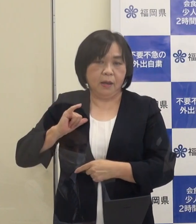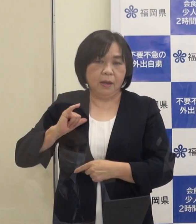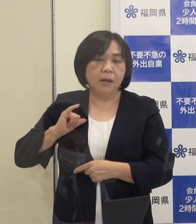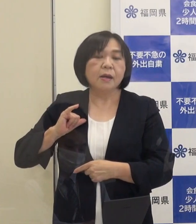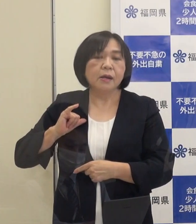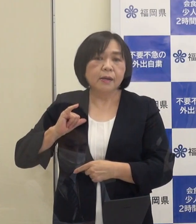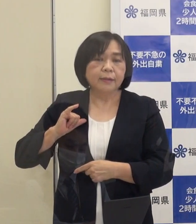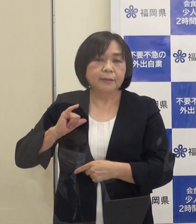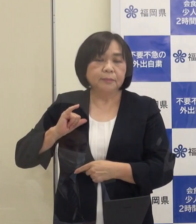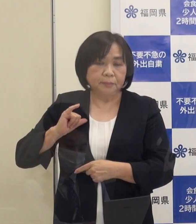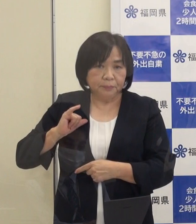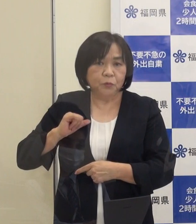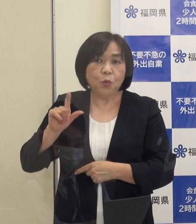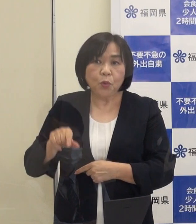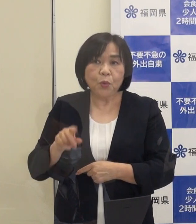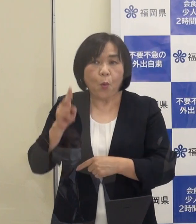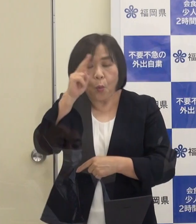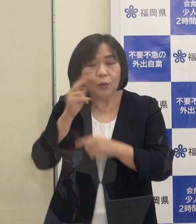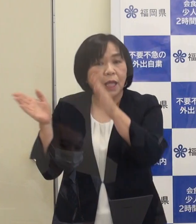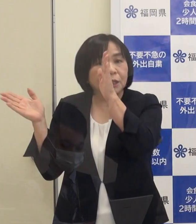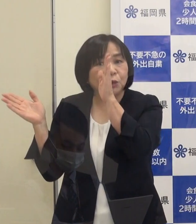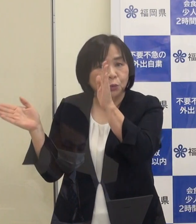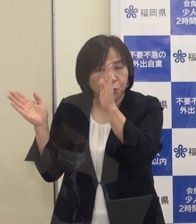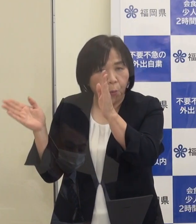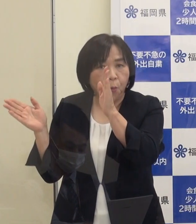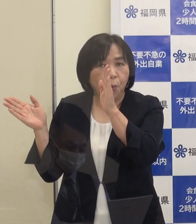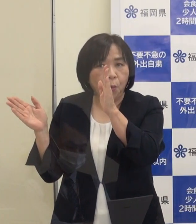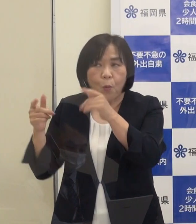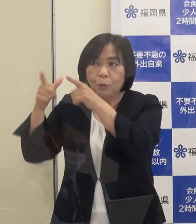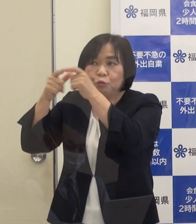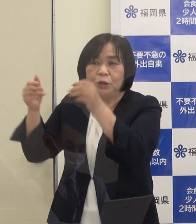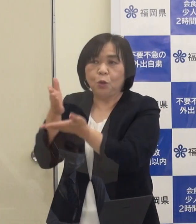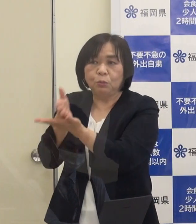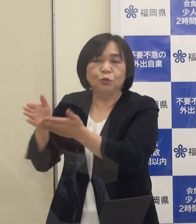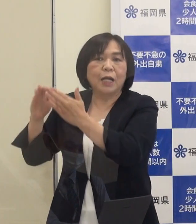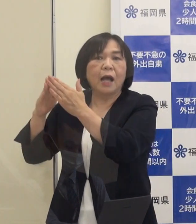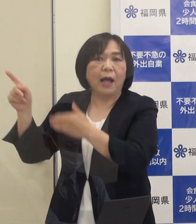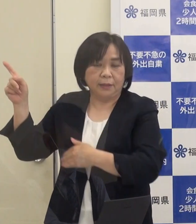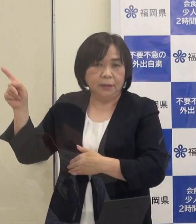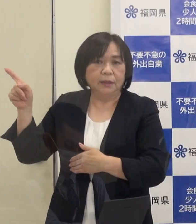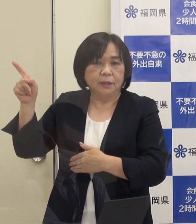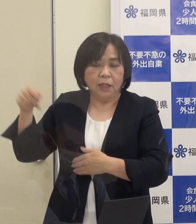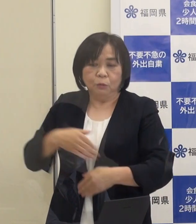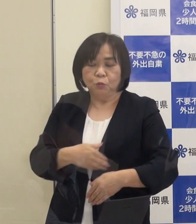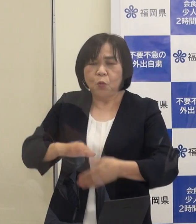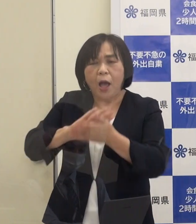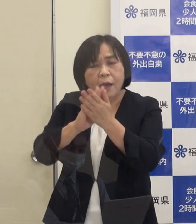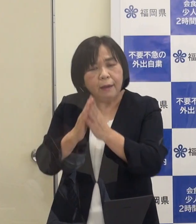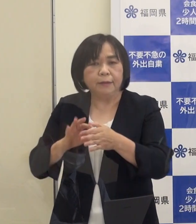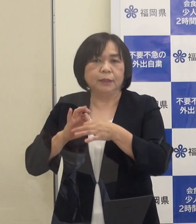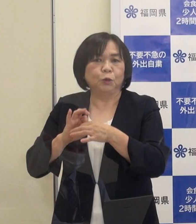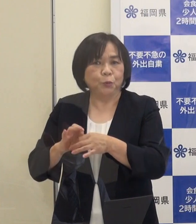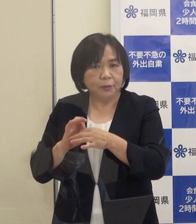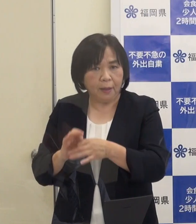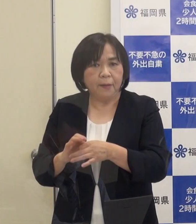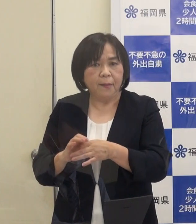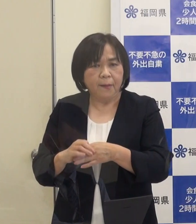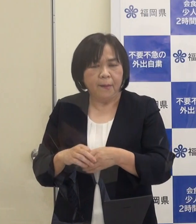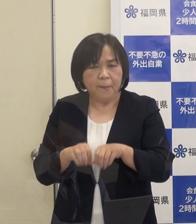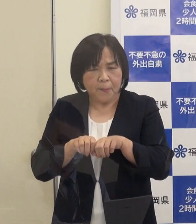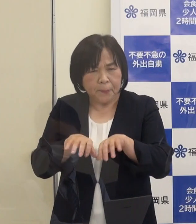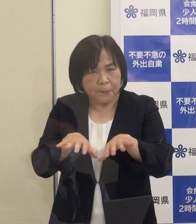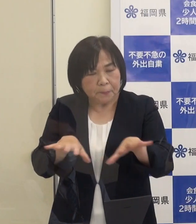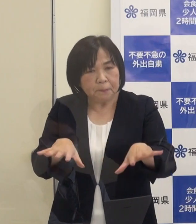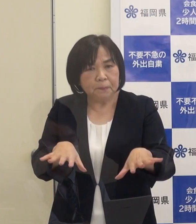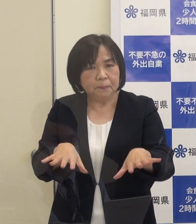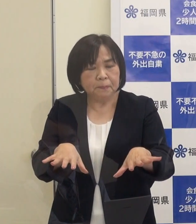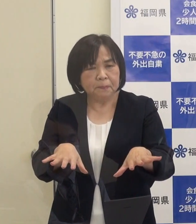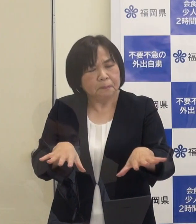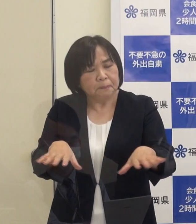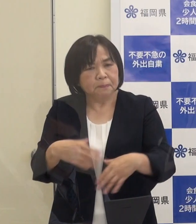その日の午前中に行われた国の分科会において 「福岡県について感染拡大の予兆がみられる」